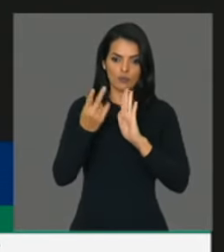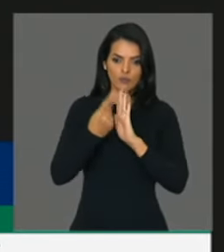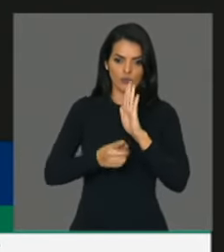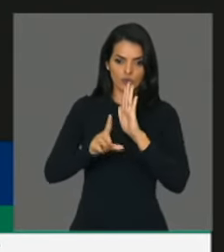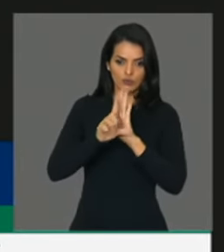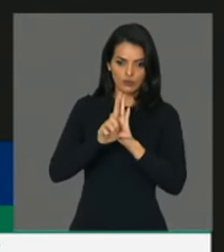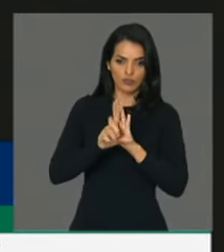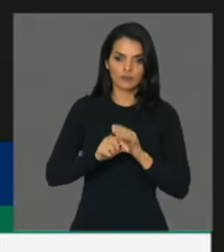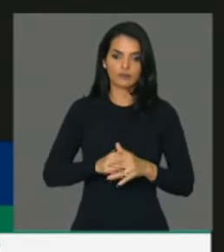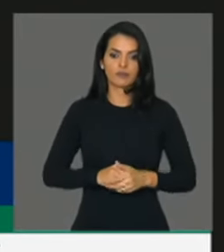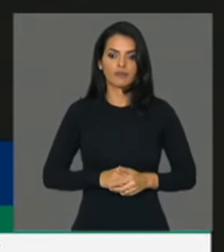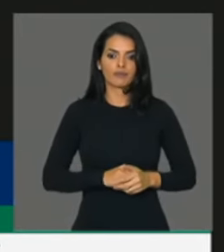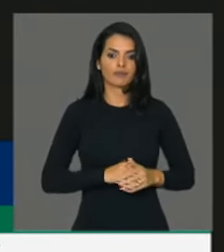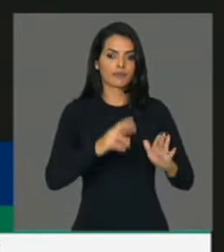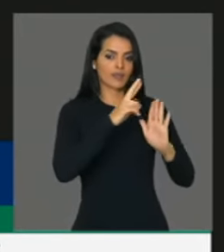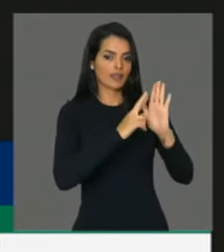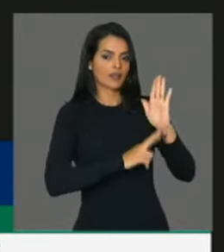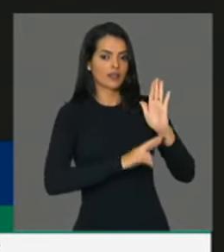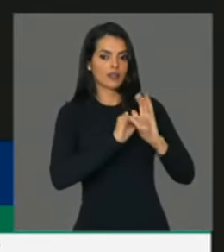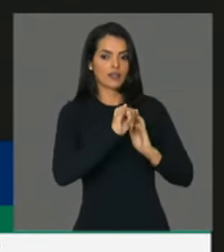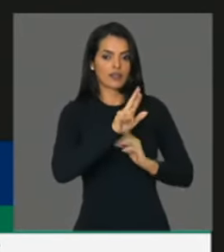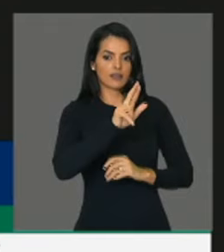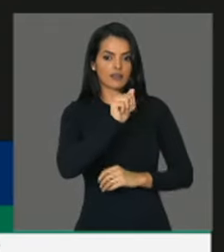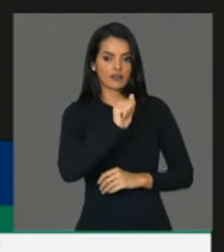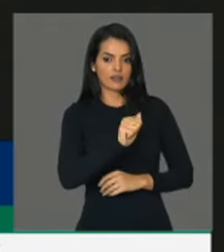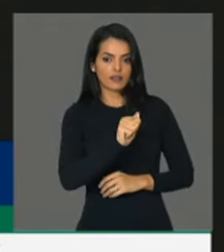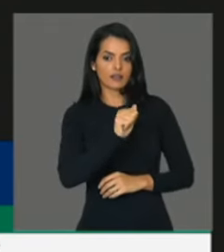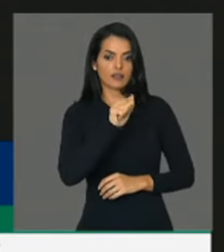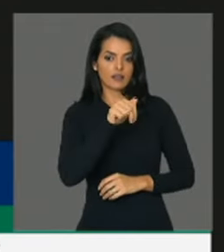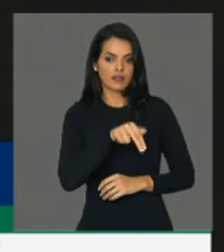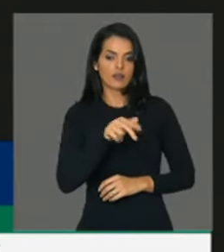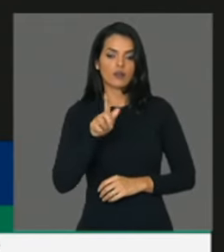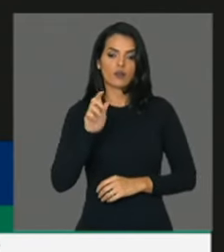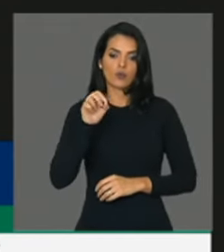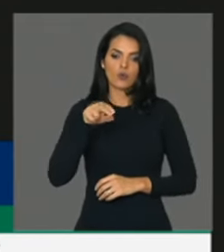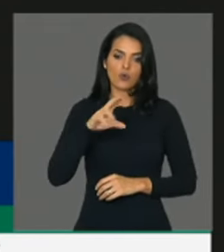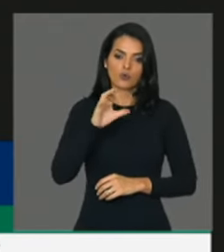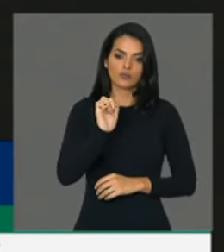GONÇALVES. E FELICITAR A V.EXA. PELA INICIATIVA NÃO SÓ DA REUNIÃO DE LÍDERES HOJE MAS TAMBÉM PELA SUA FALA